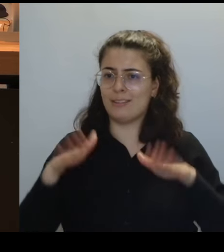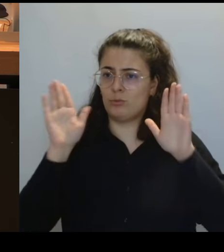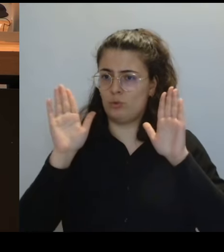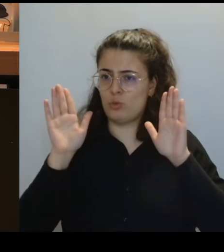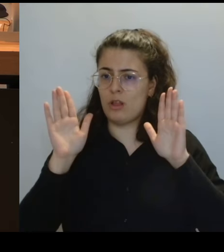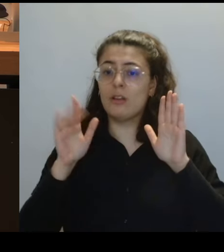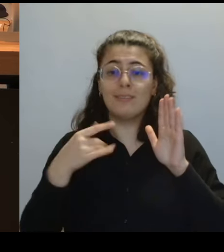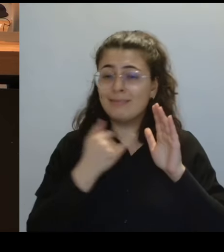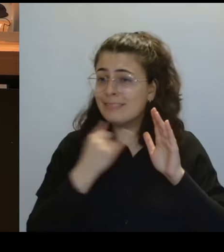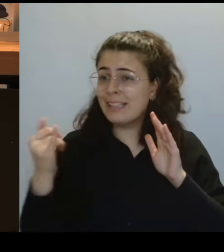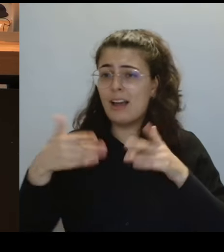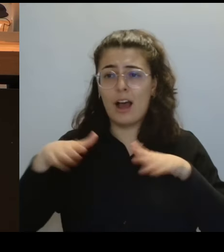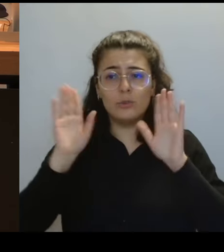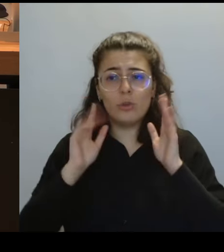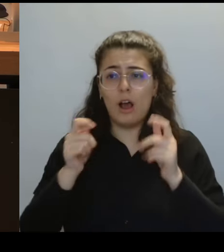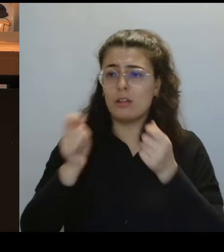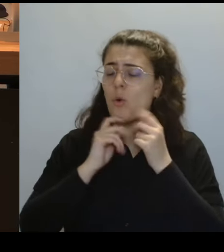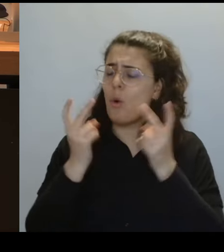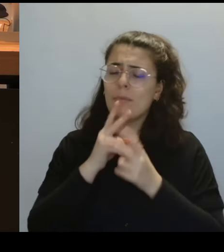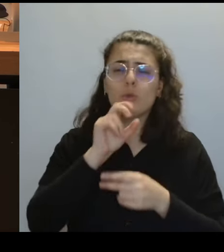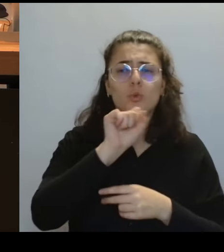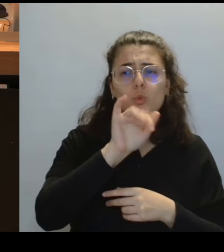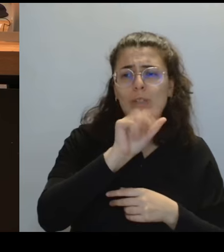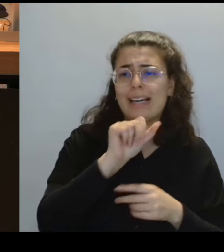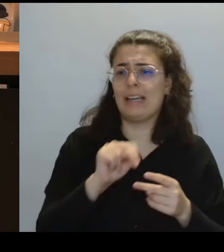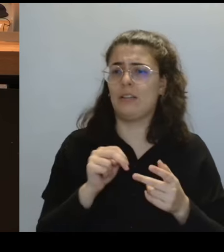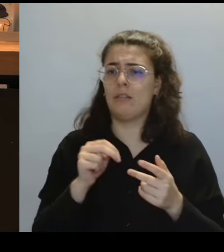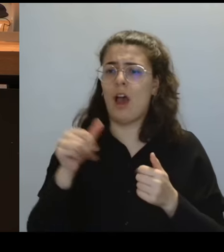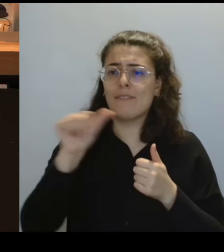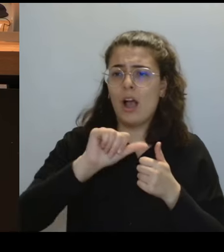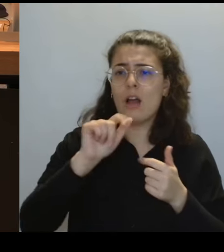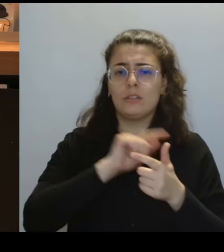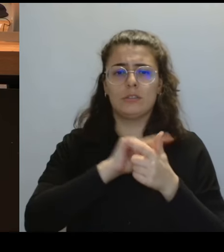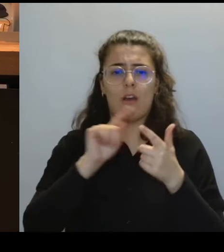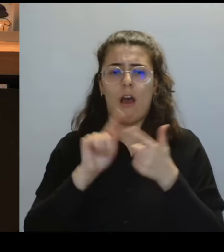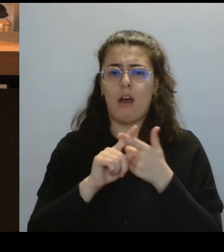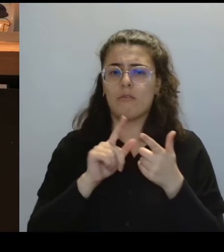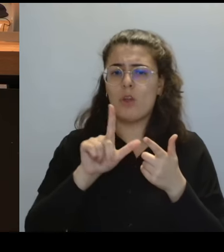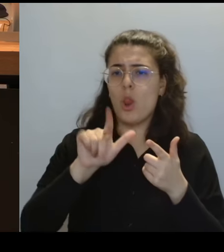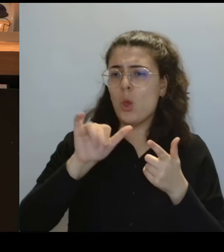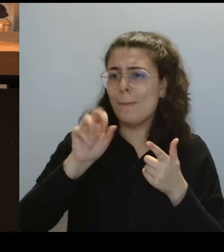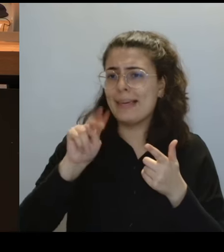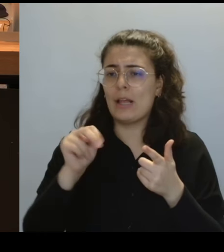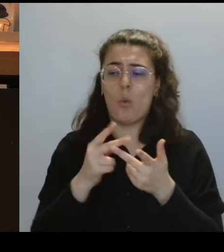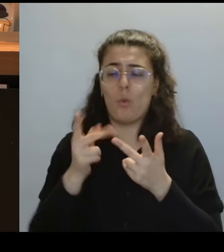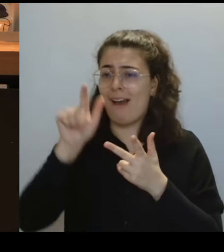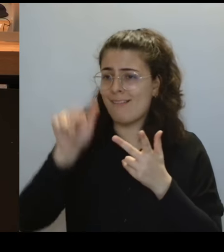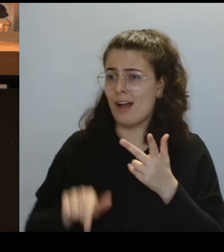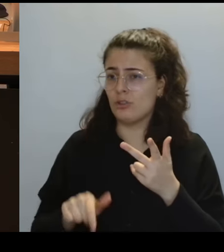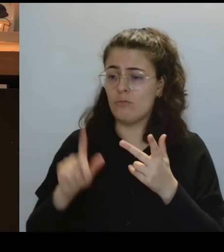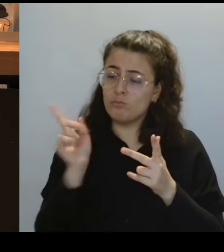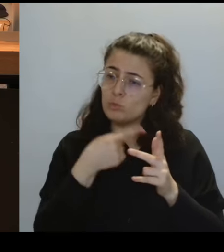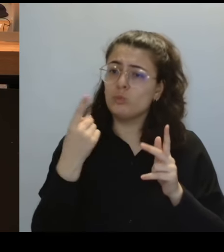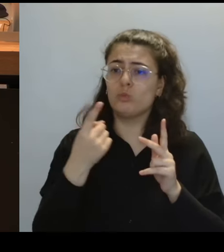Afghanistan, Libyen oder auch von Menschen aus dem Gazastreifen geprüft wird. Es wird geprüft, ob Schutzgründe